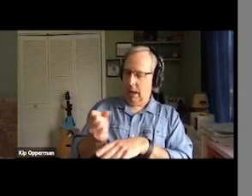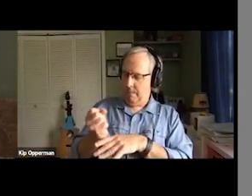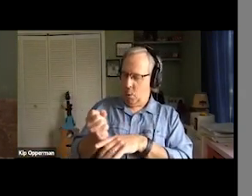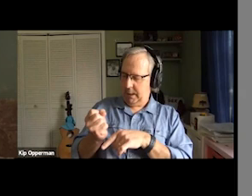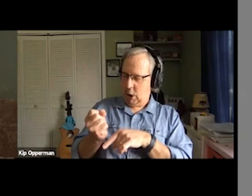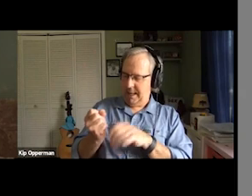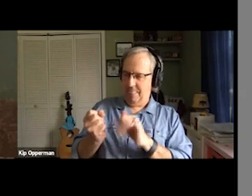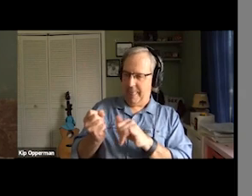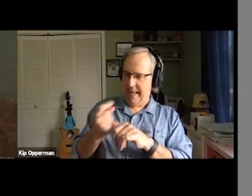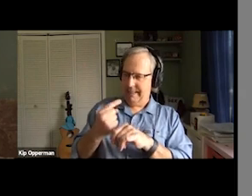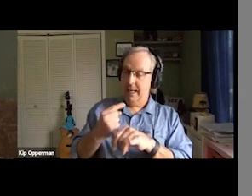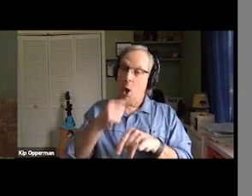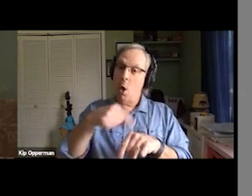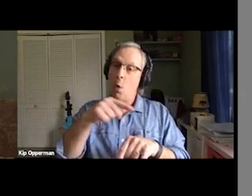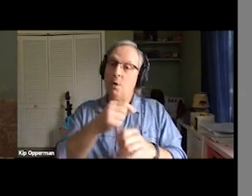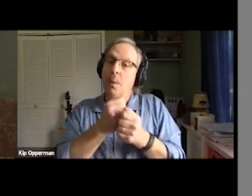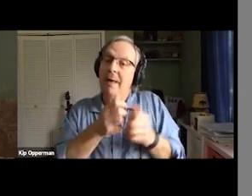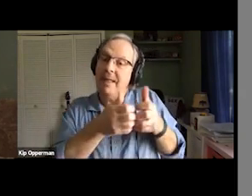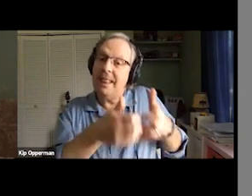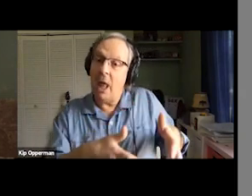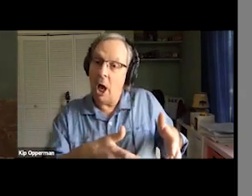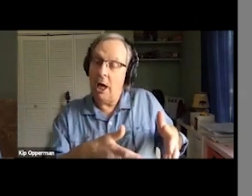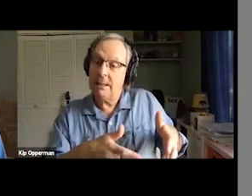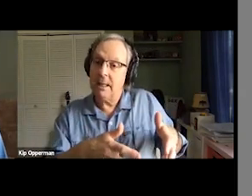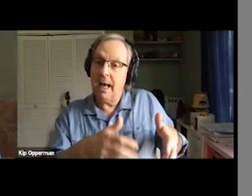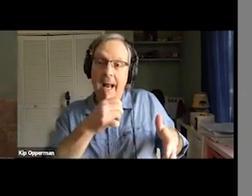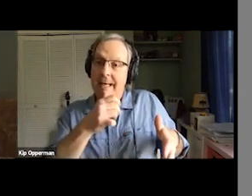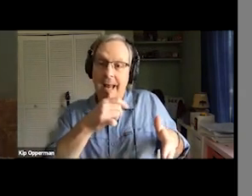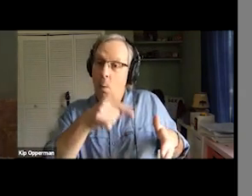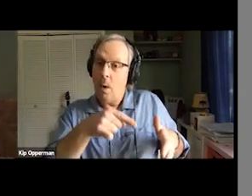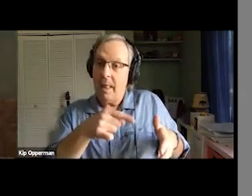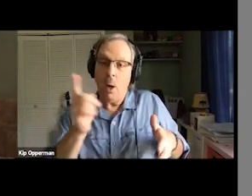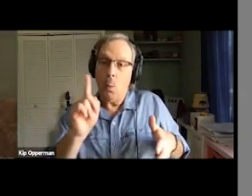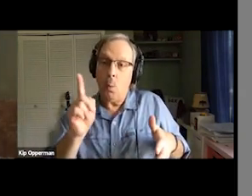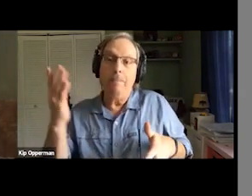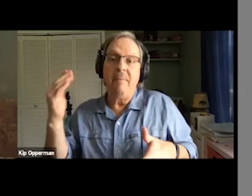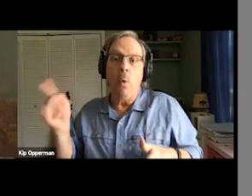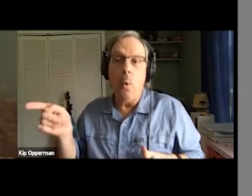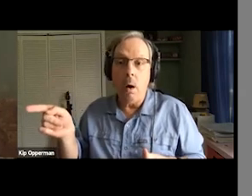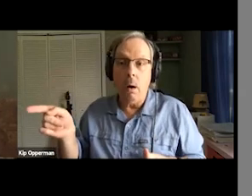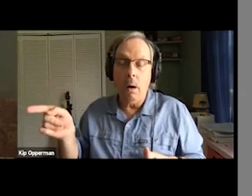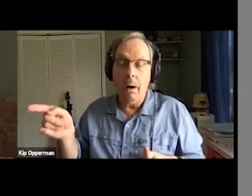"Aquellos que amamos y perdimos ya no están donde estaban, pero están donde estamos",